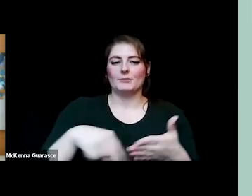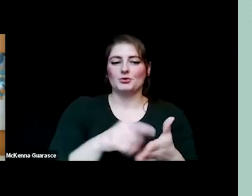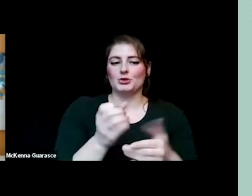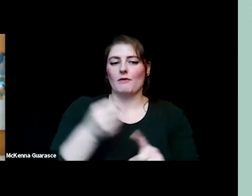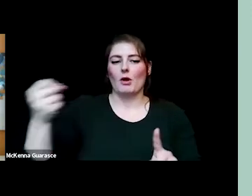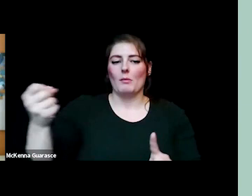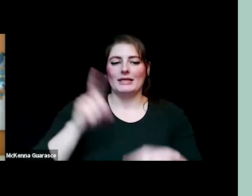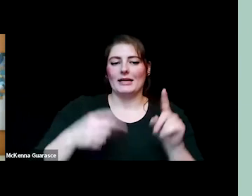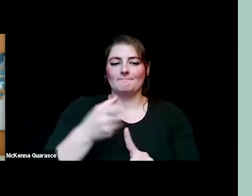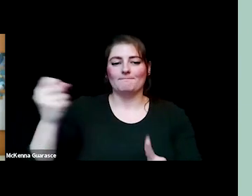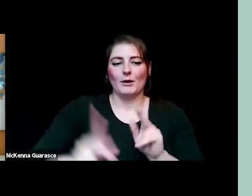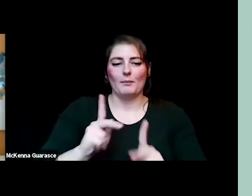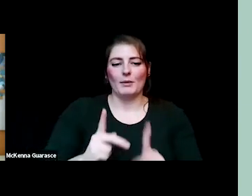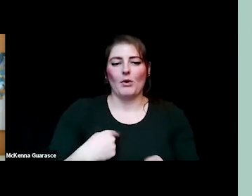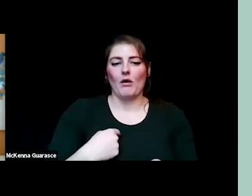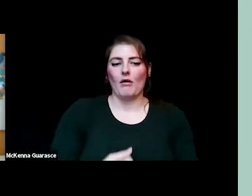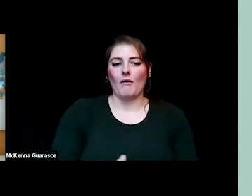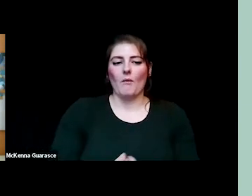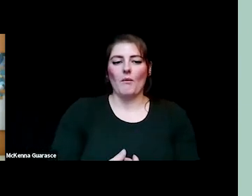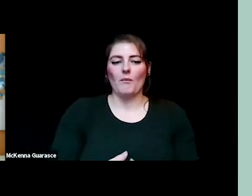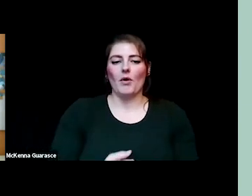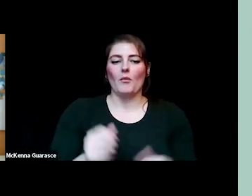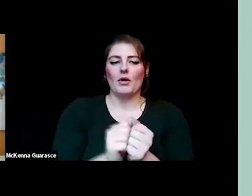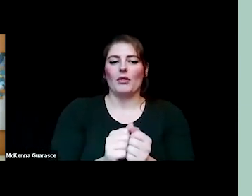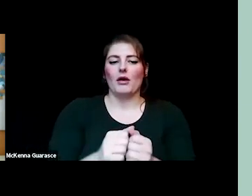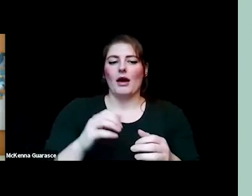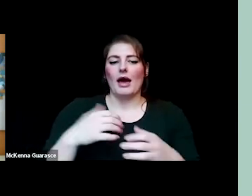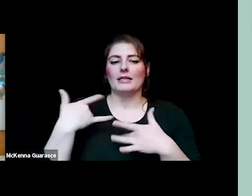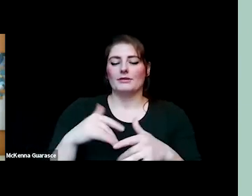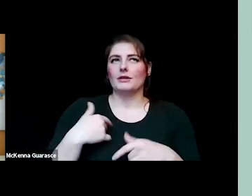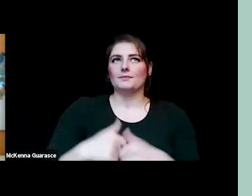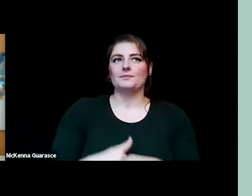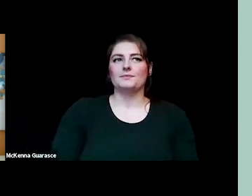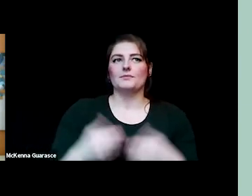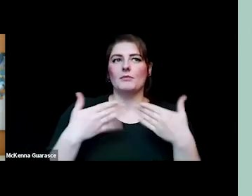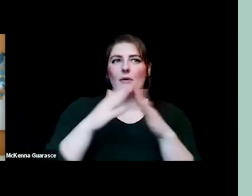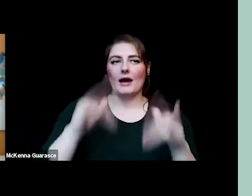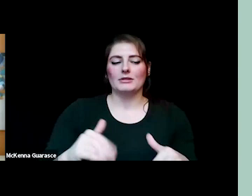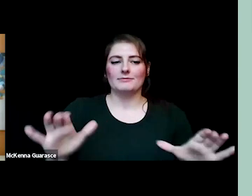respondiera a la actividad relacionada con las drogas, la política de vivienda pública pasó de tener como único objetivo